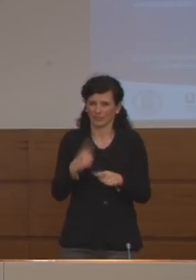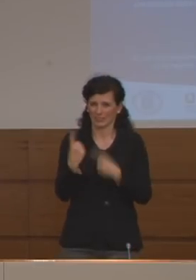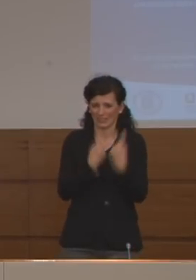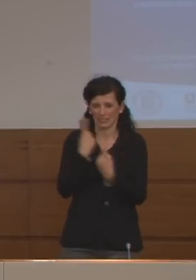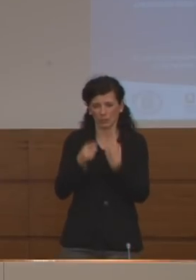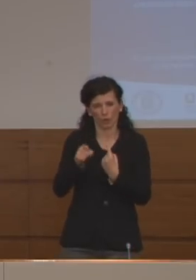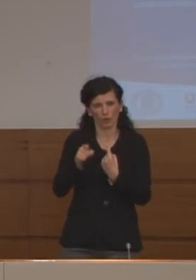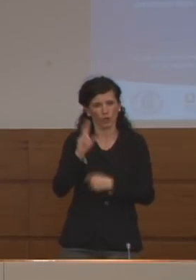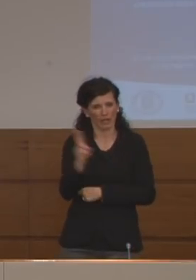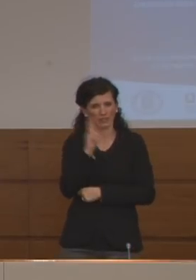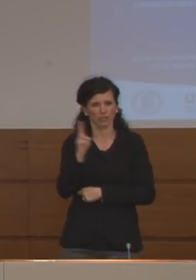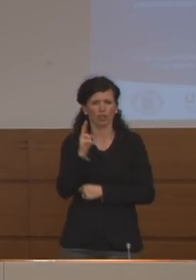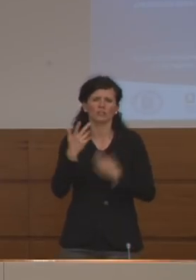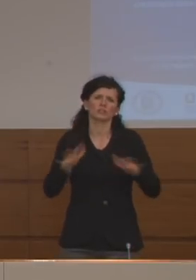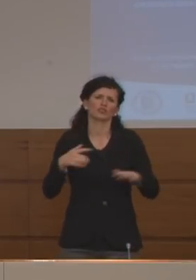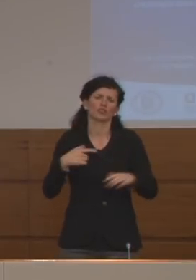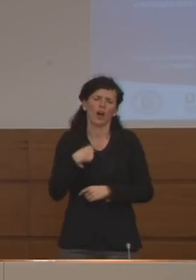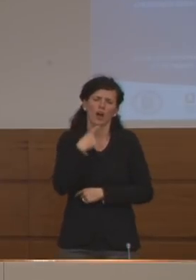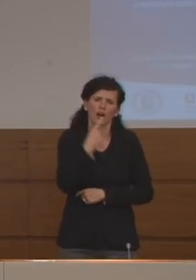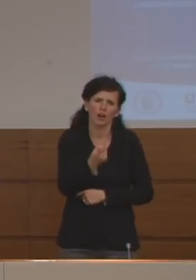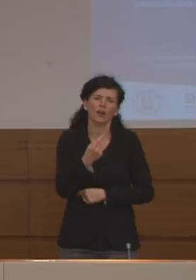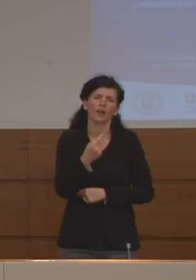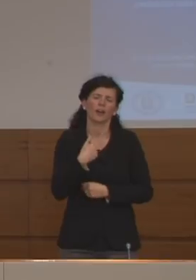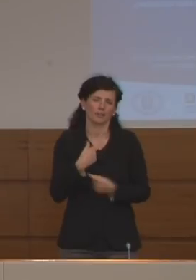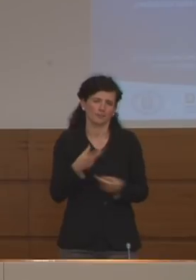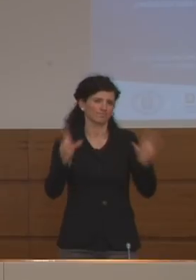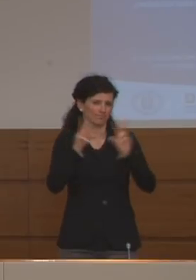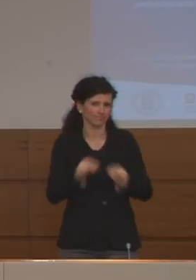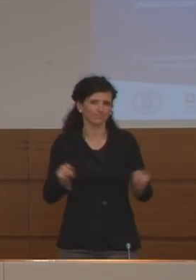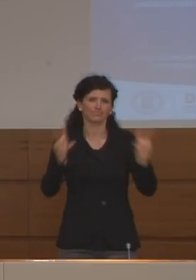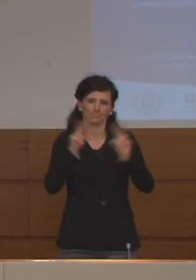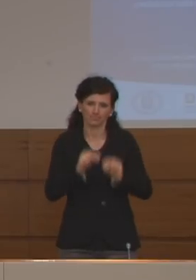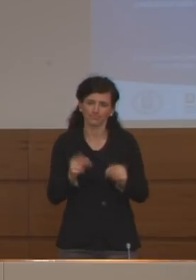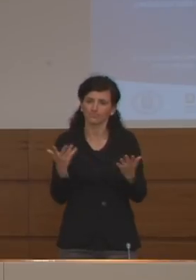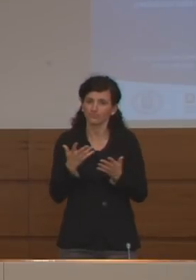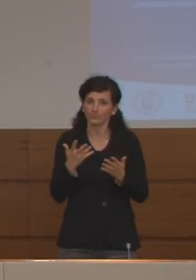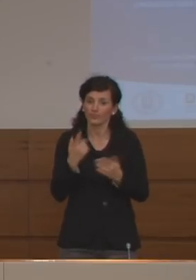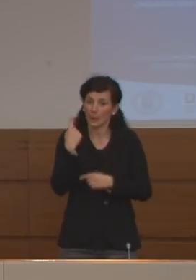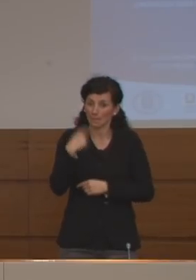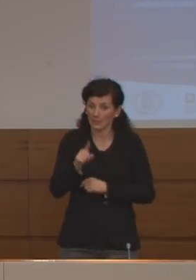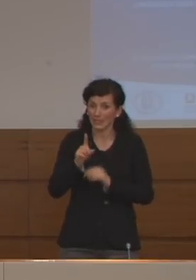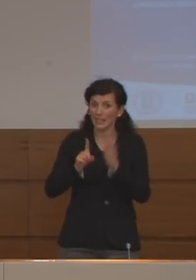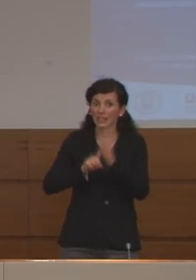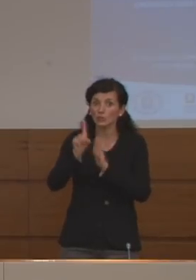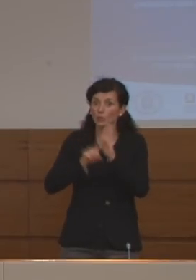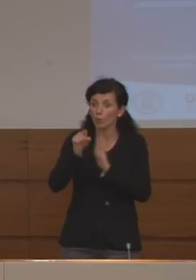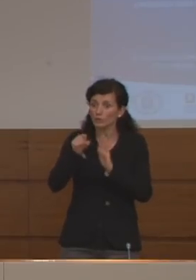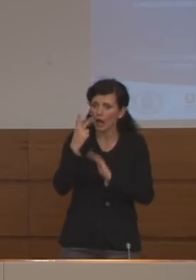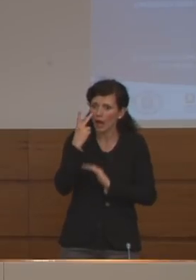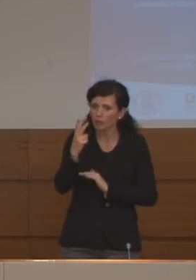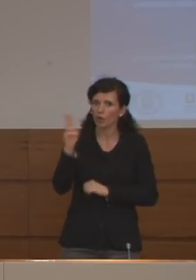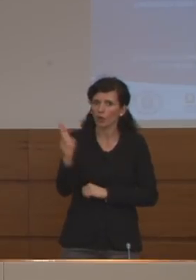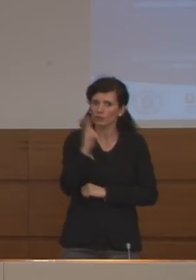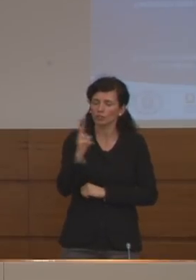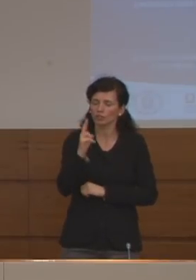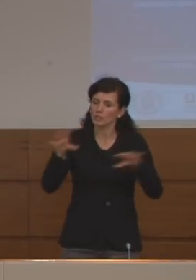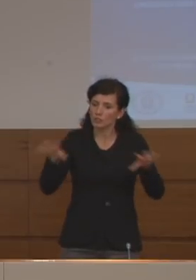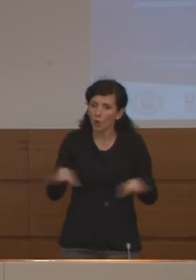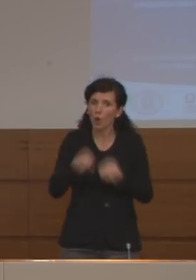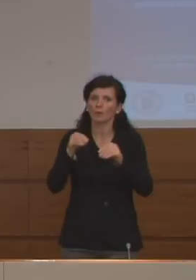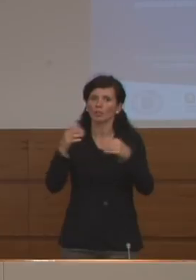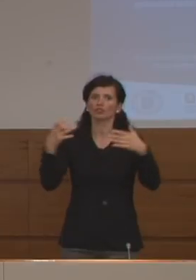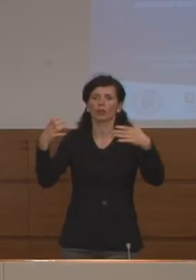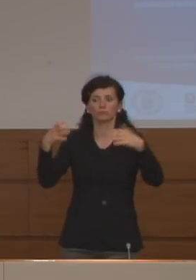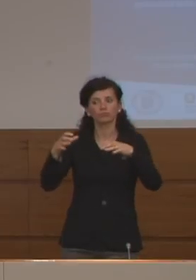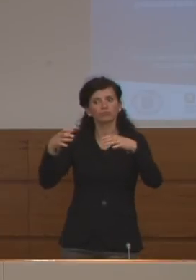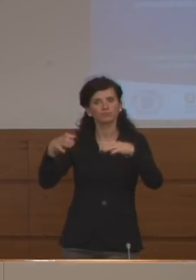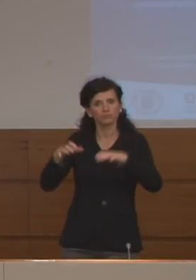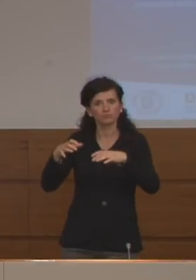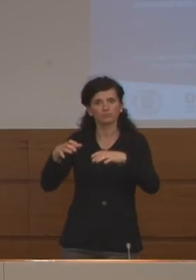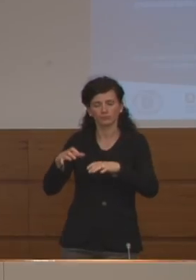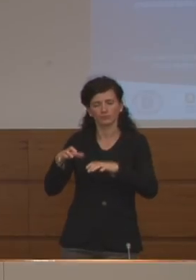per rimarcare che è un successo importante, largamente da attribuirsi all'efficienza